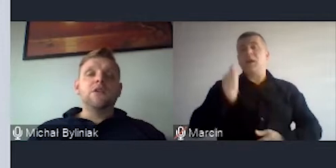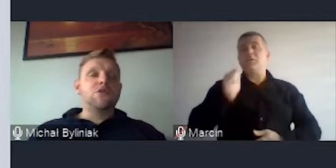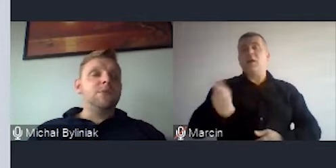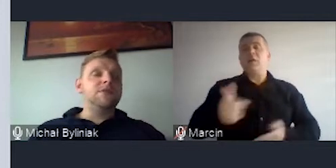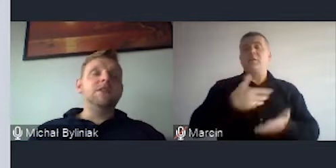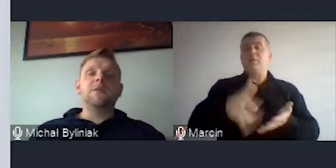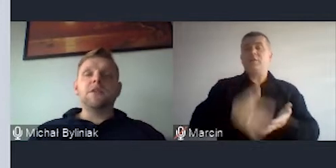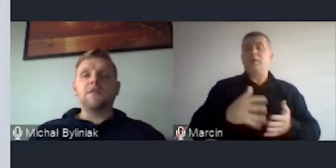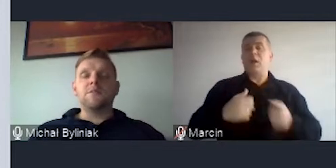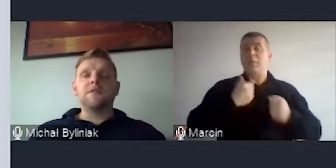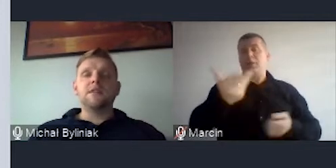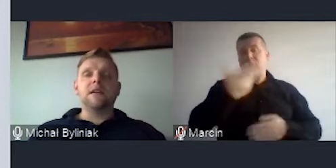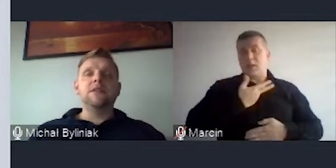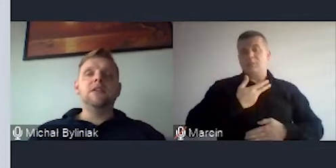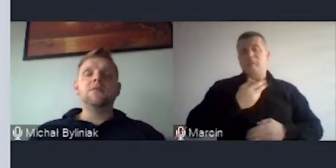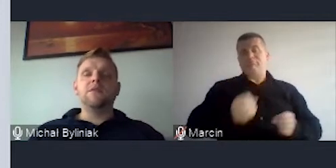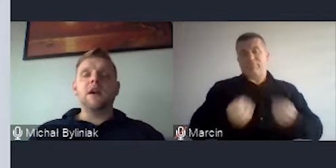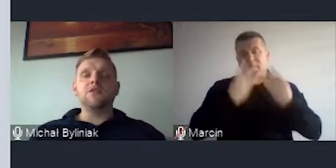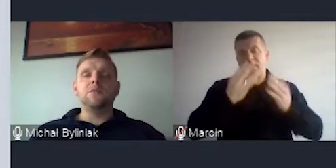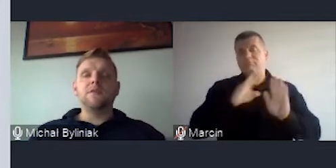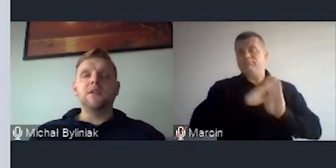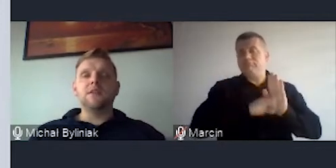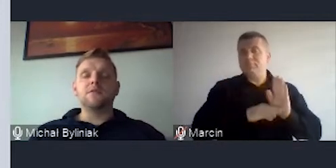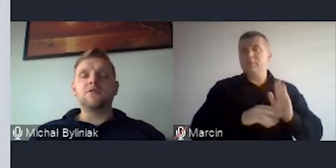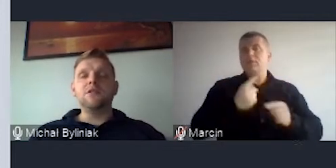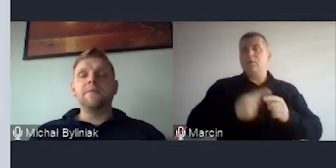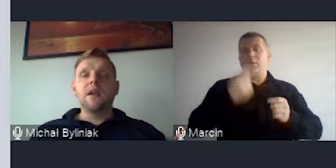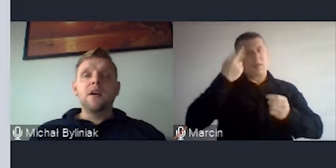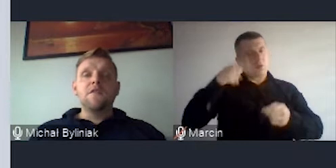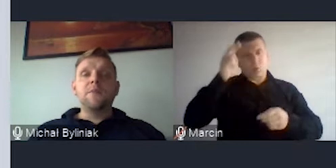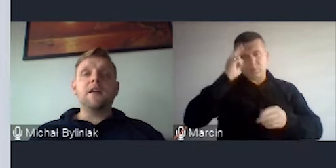żeby zinterpretować pewne zagadnienia, żeby wyjaśnić pewne niejasności.